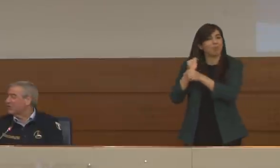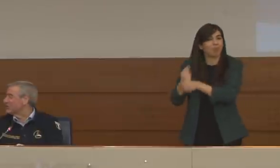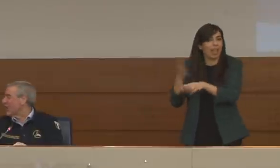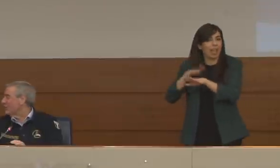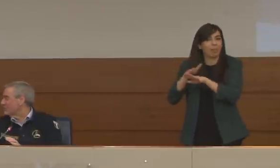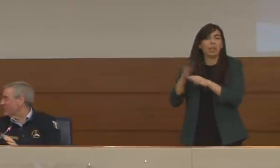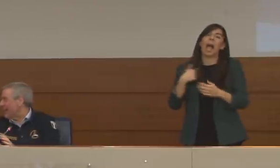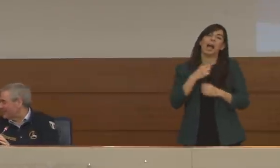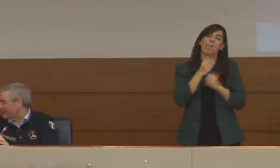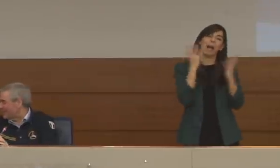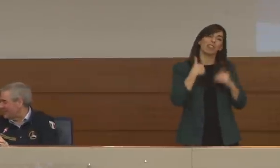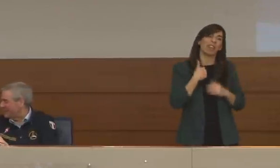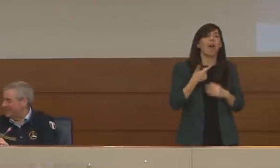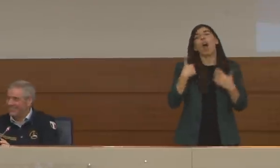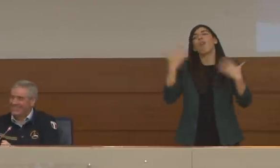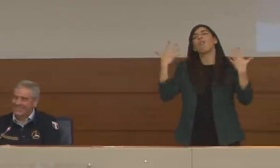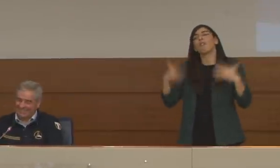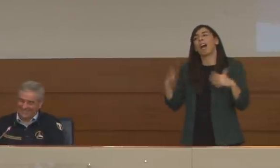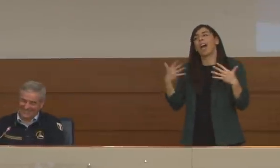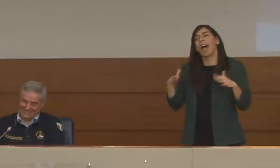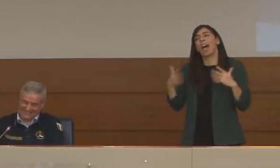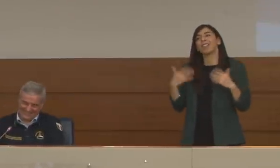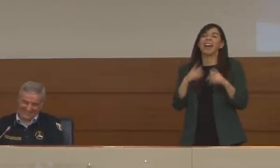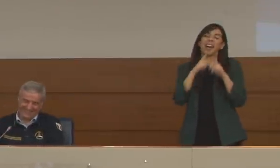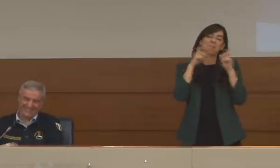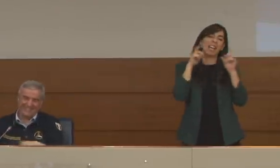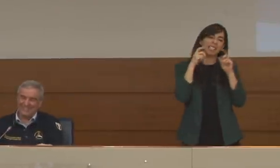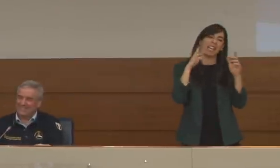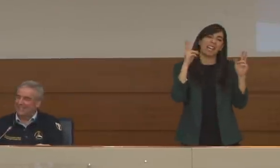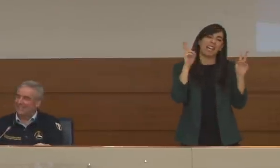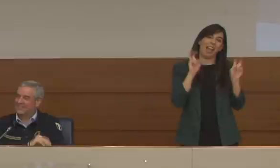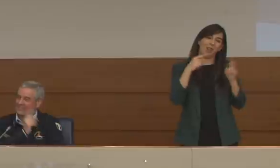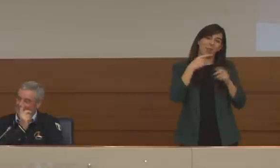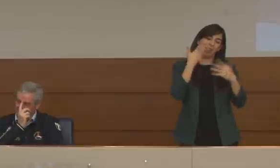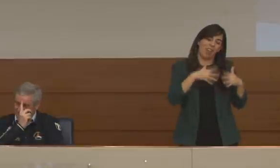Io ho già dato. Ha già dato sulle mascherine. Dunque, guardi, il discorso